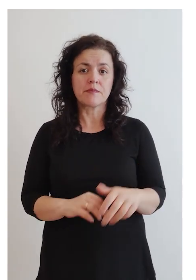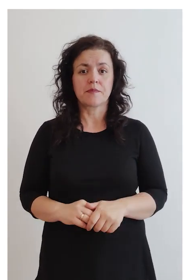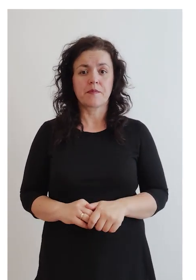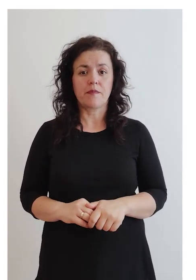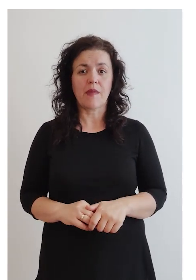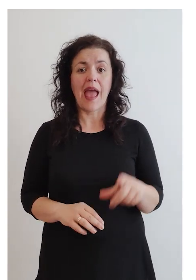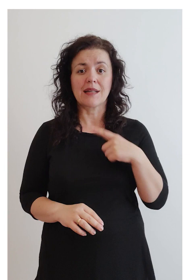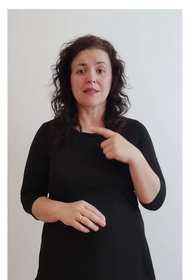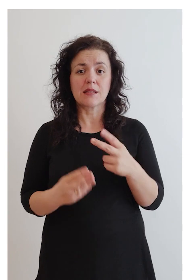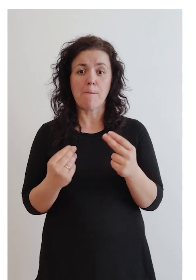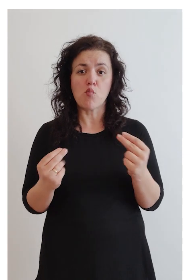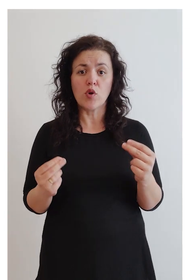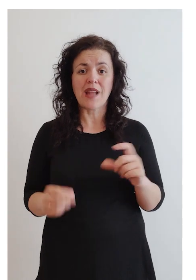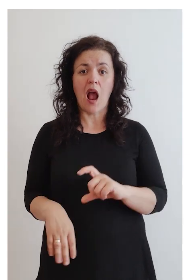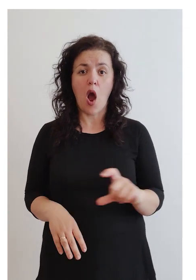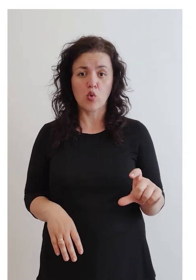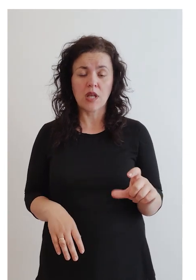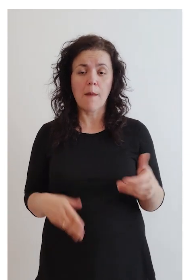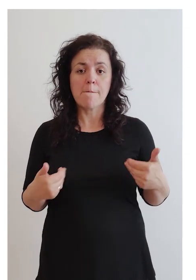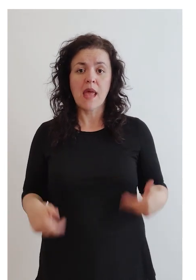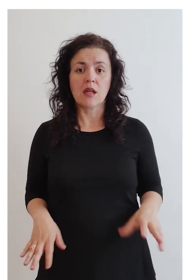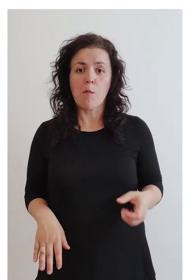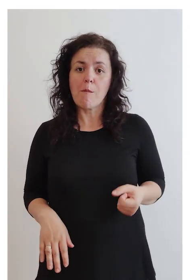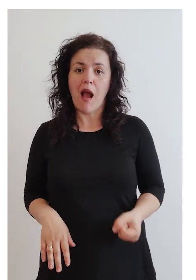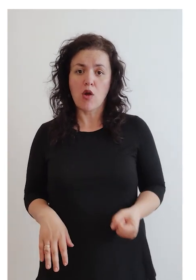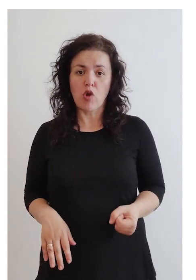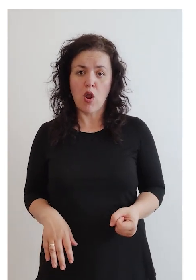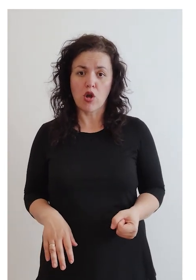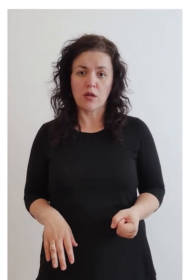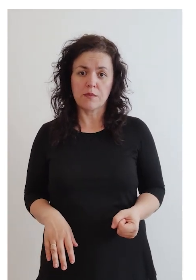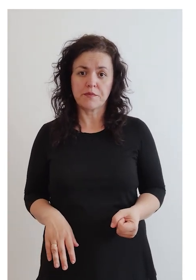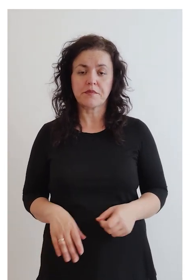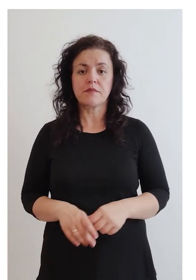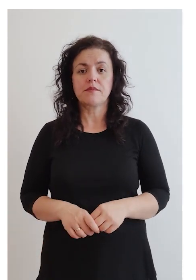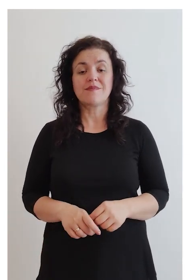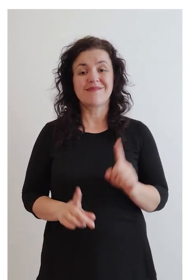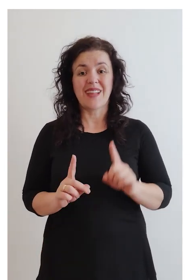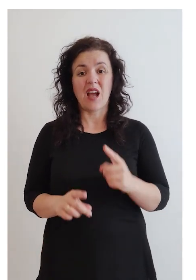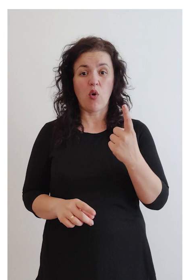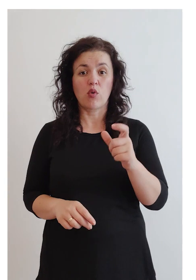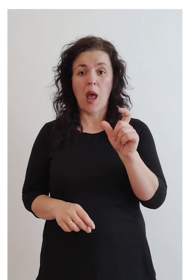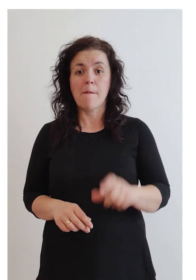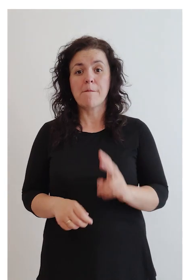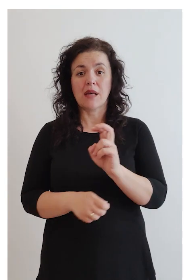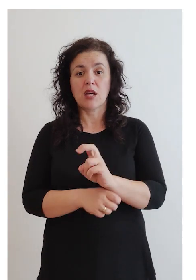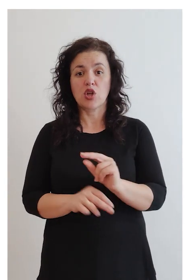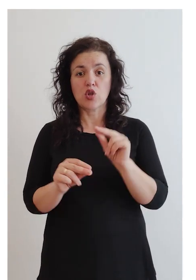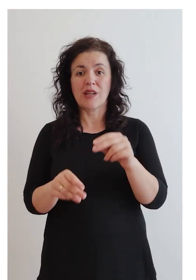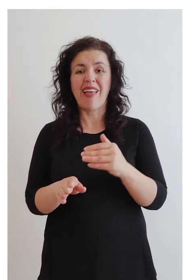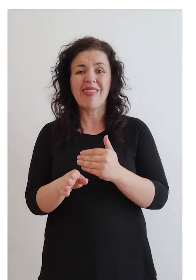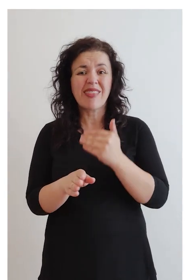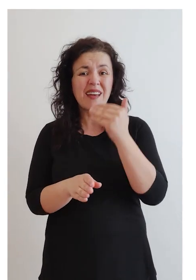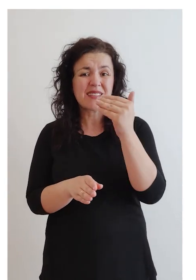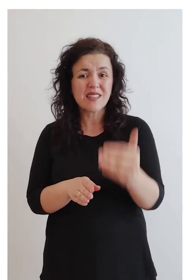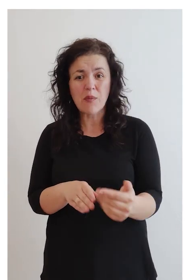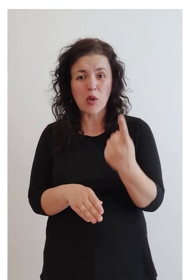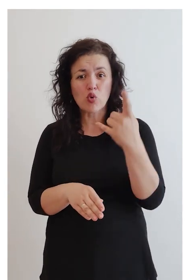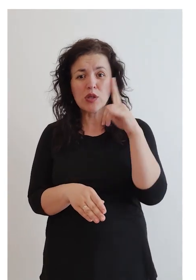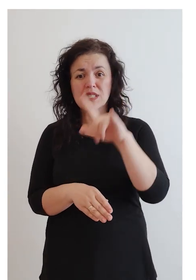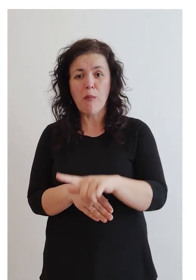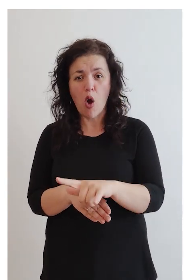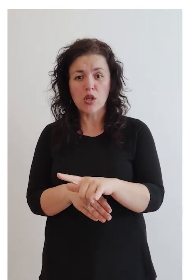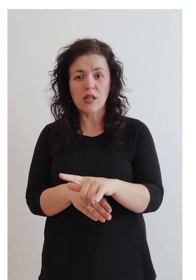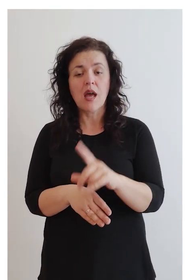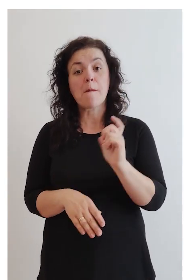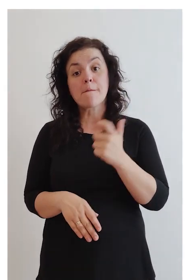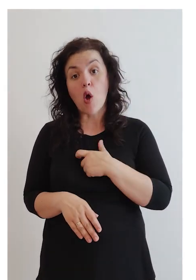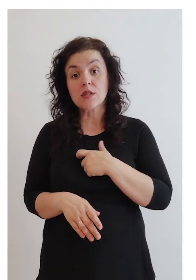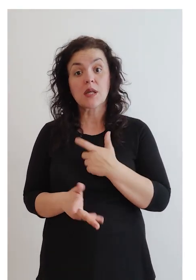Dacă un pasager sosește cu întârziere pentru un zbor, este posibil să nu rămână timp suficient ca bagajele să fie încărcate în avion